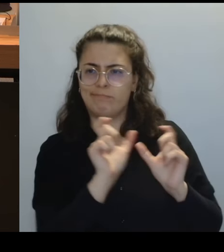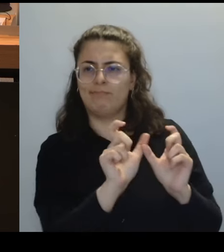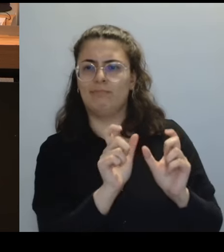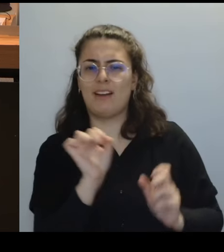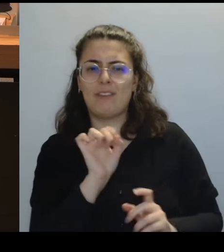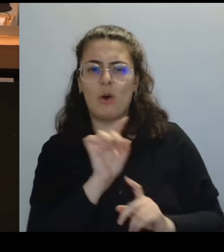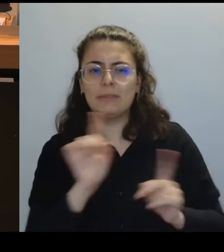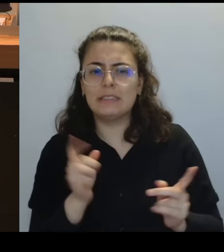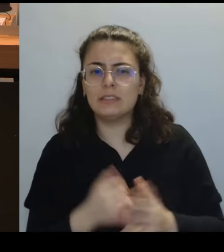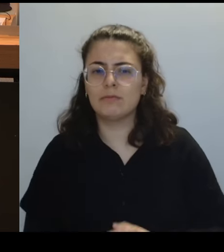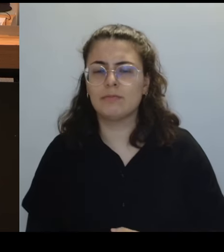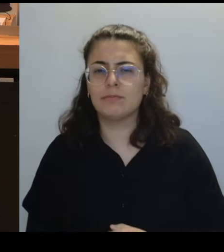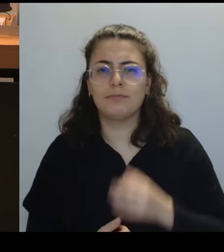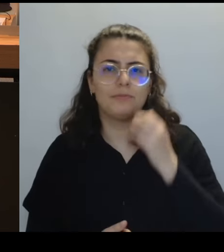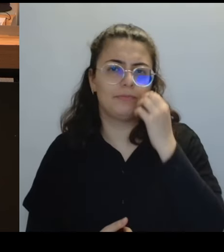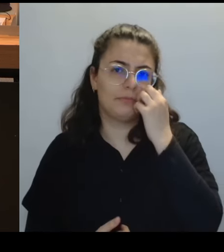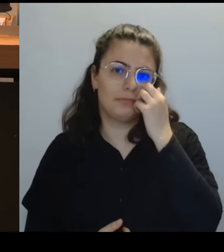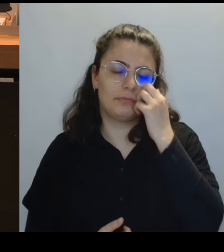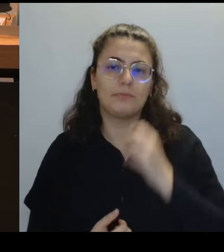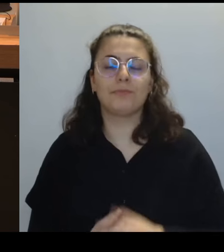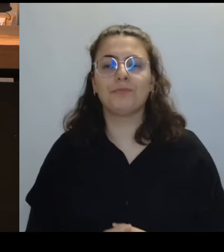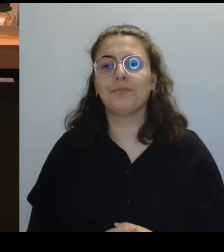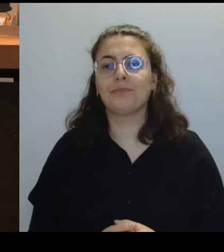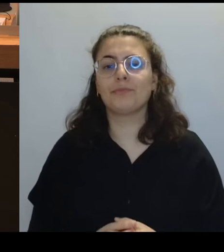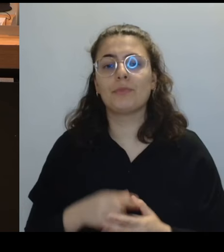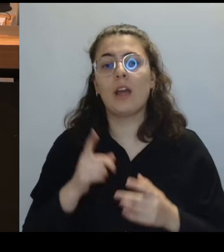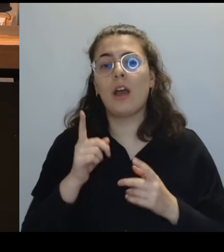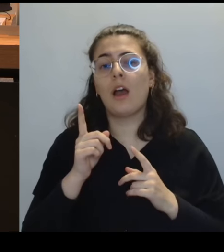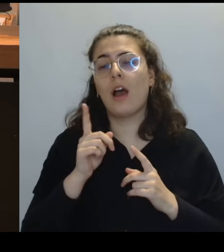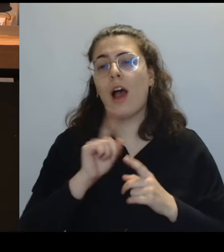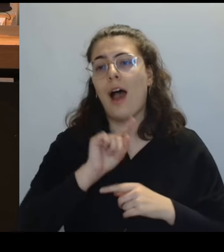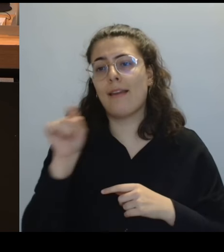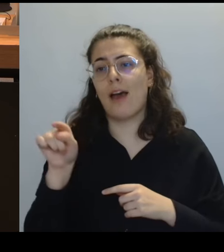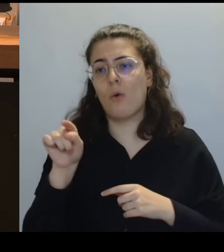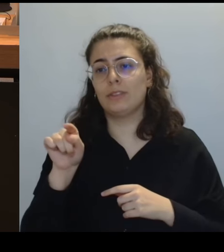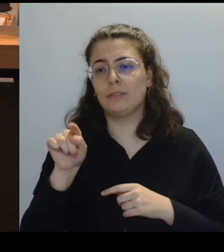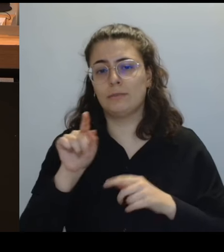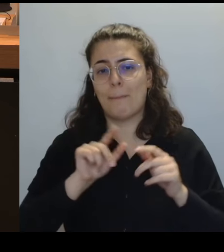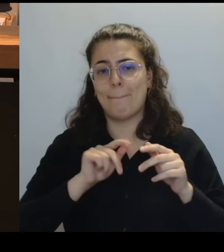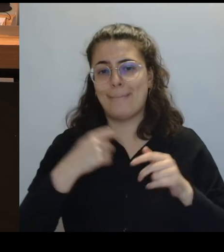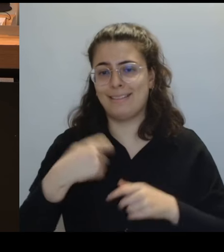Die grüne Außenministerin Annalena Baerbock ist im vorauseilenden Gehorsam bereits nach Ägypten geflogen